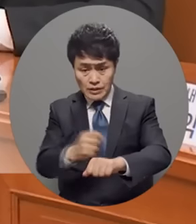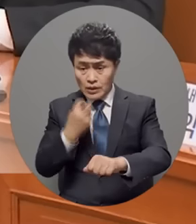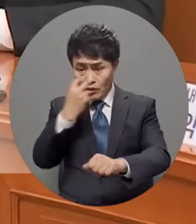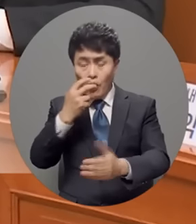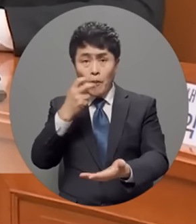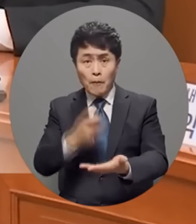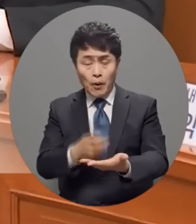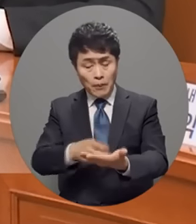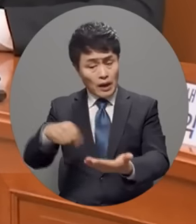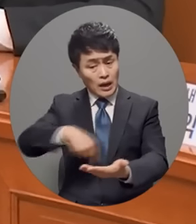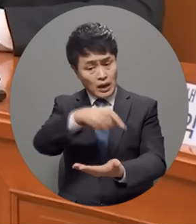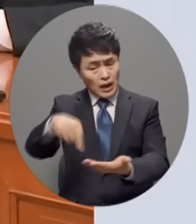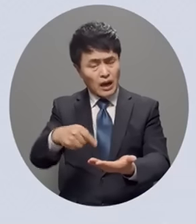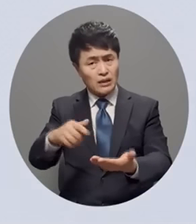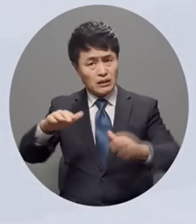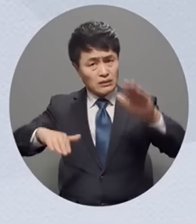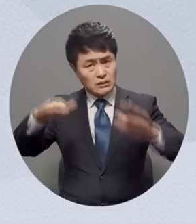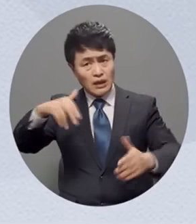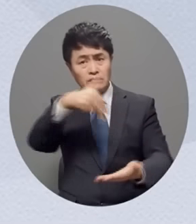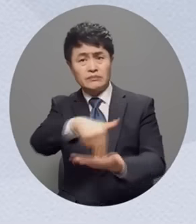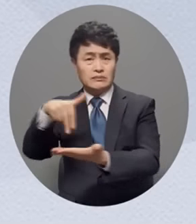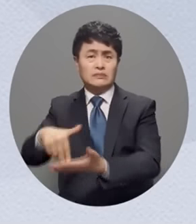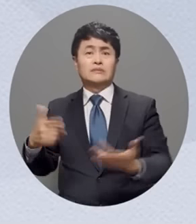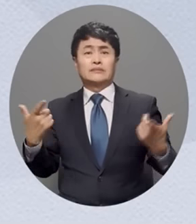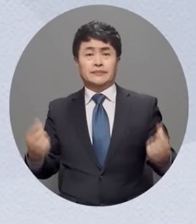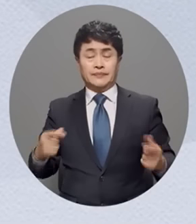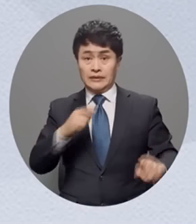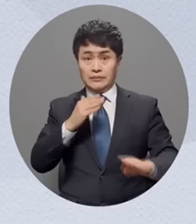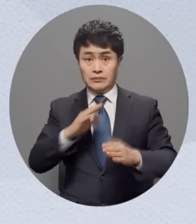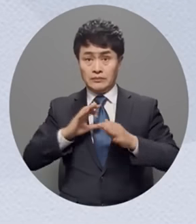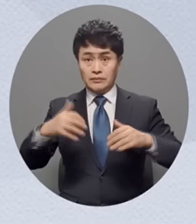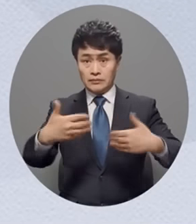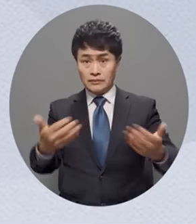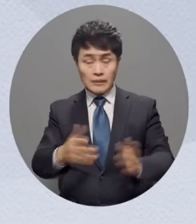이태원 참사 특별법 등 현안에 대한 입장 차는 여전합니다.